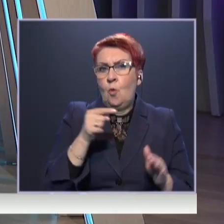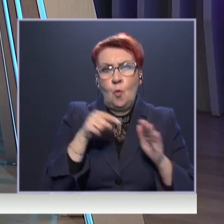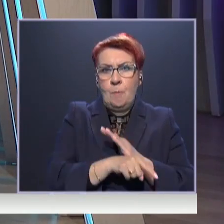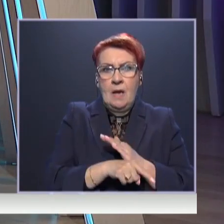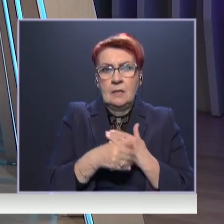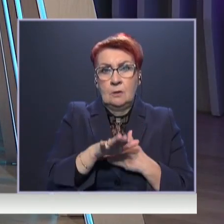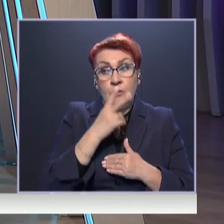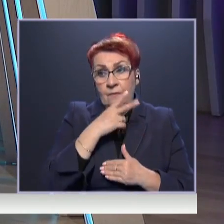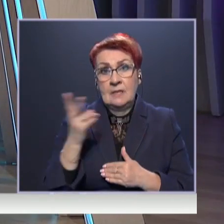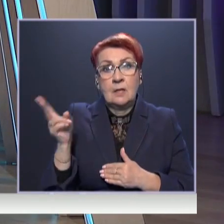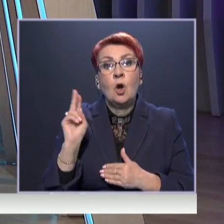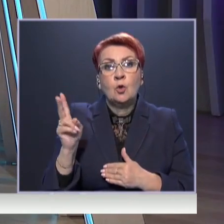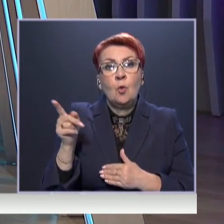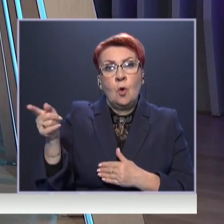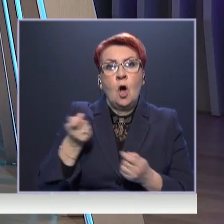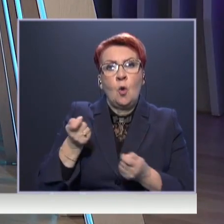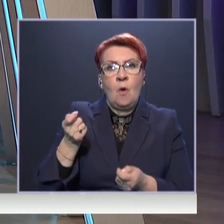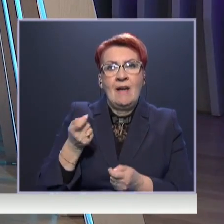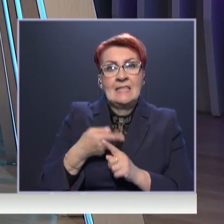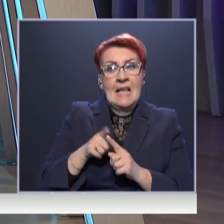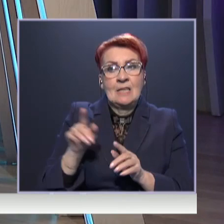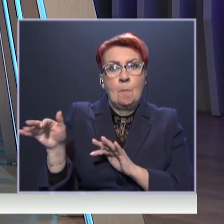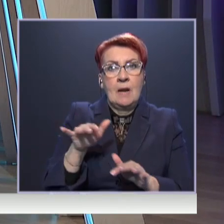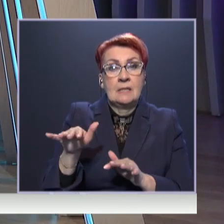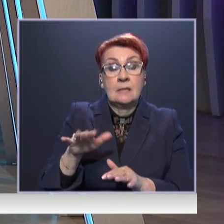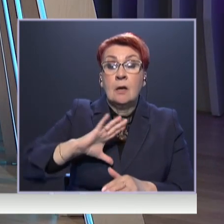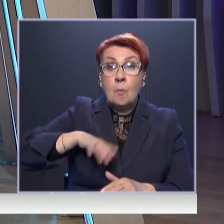здесь руководит процессом после этого по истечении